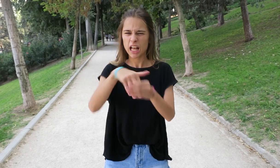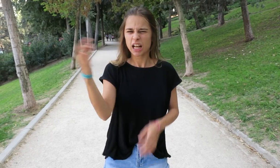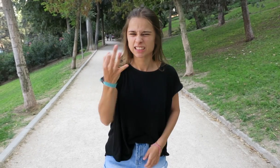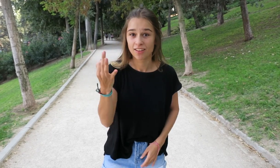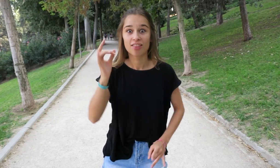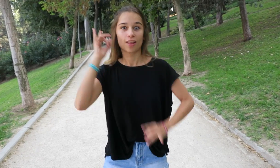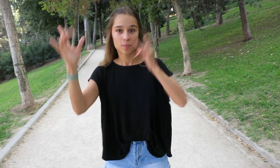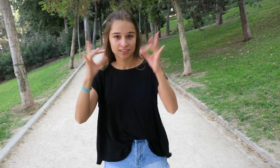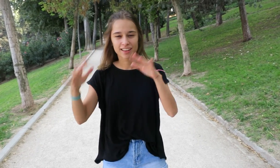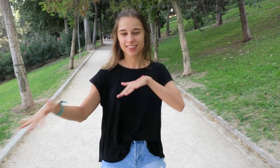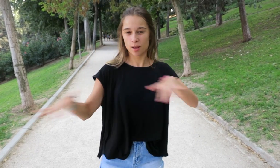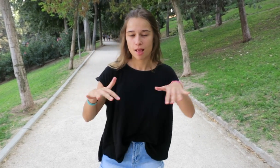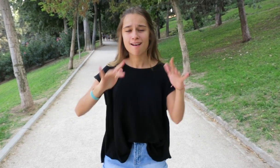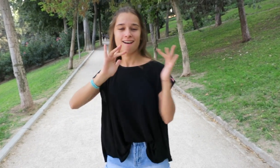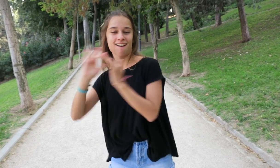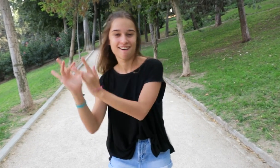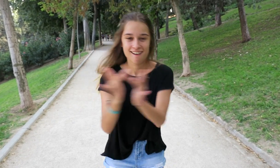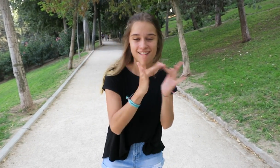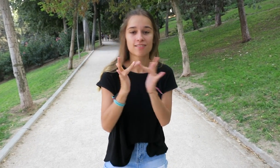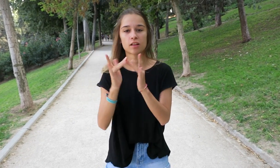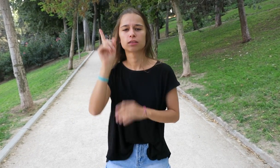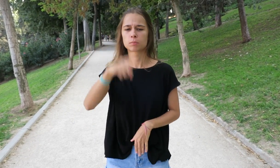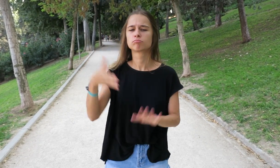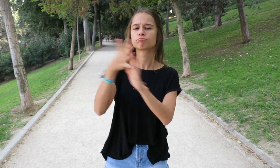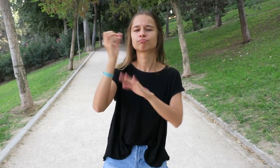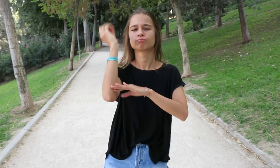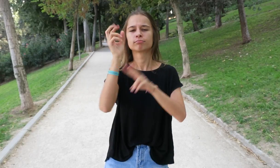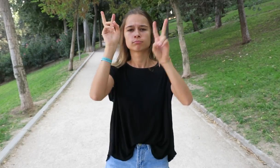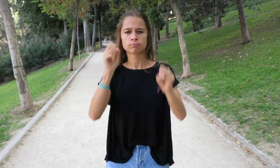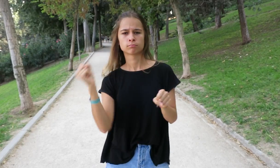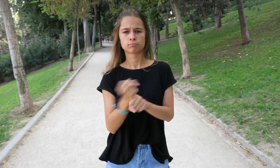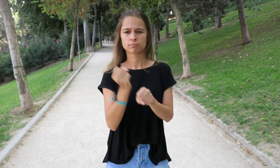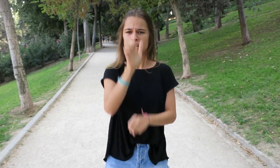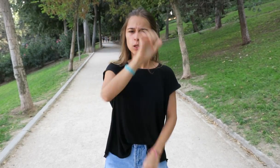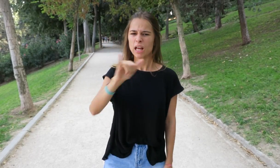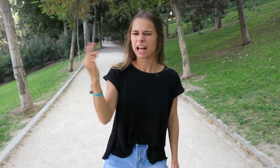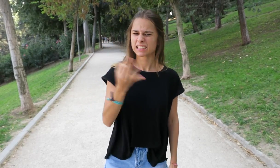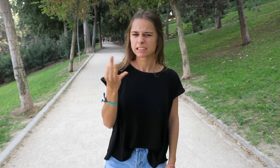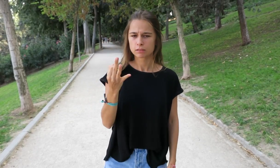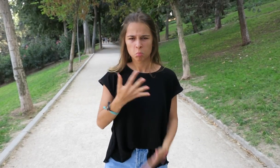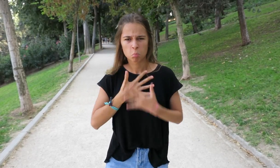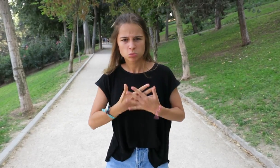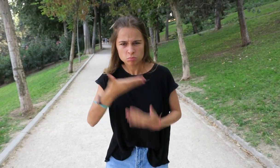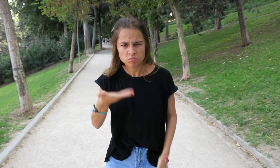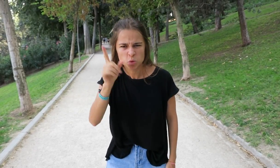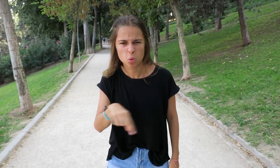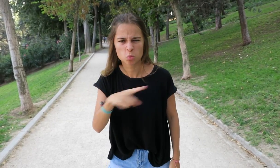¿Qué habrá? Actividades dinámicas y de rompehielo, conoceremos el trabajo de la EUDY, reflexionaremos sobre la importancia del voluntariado,